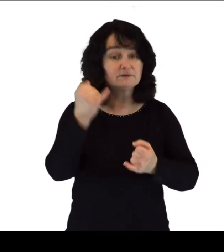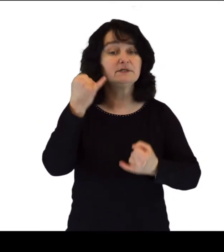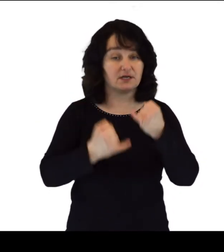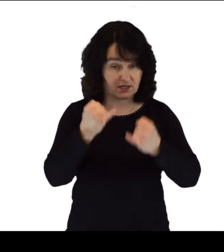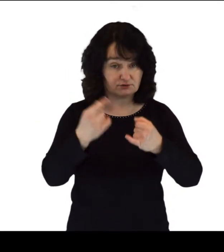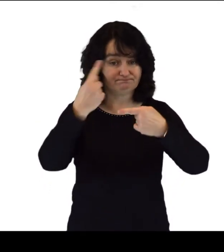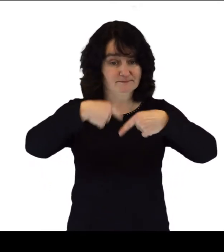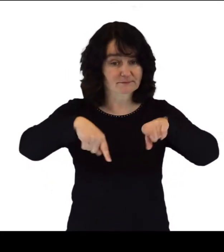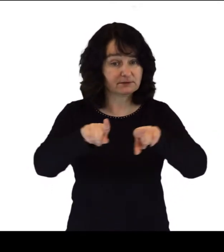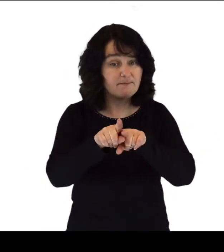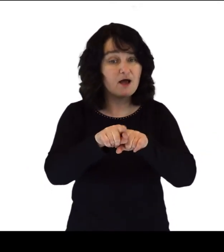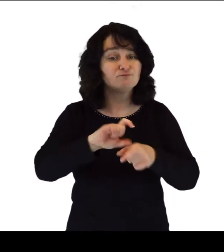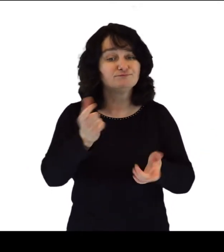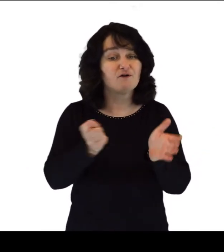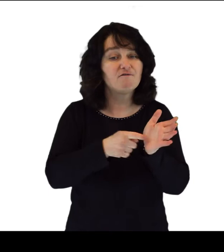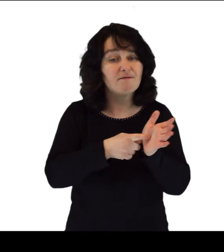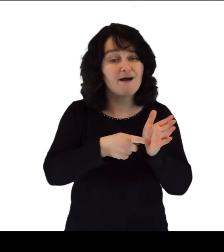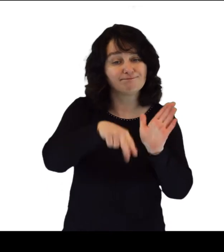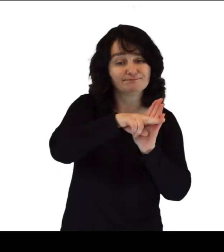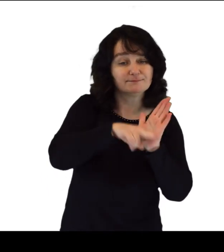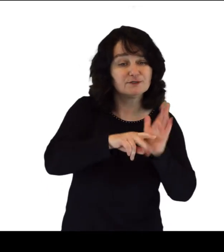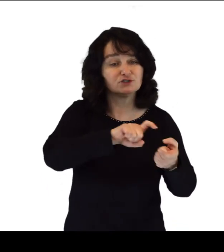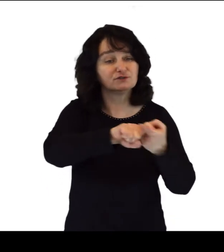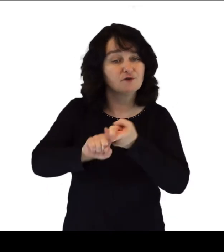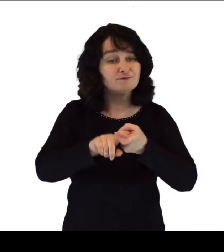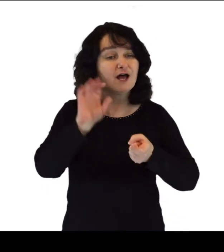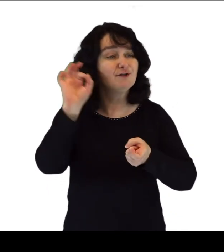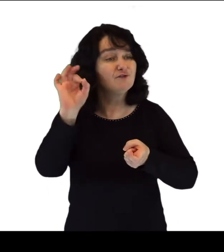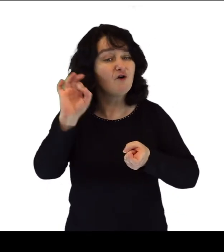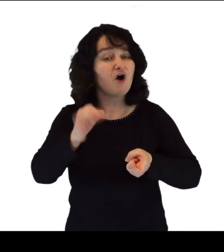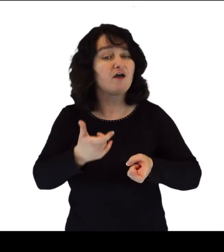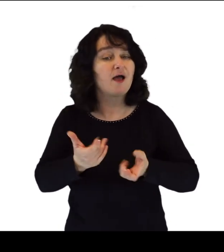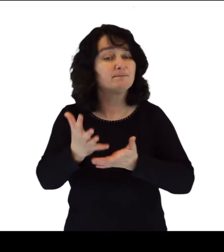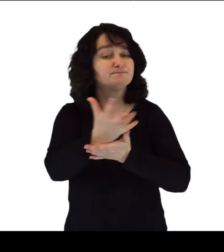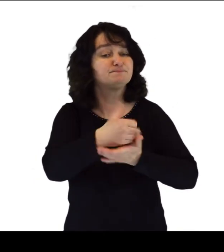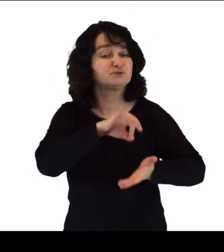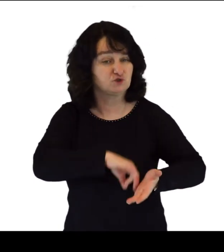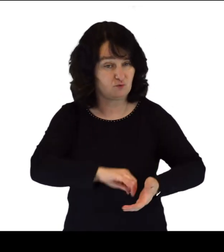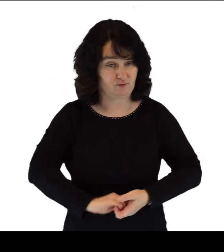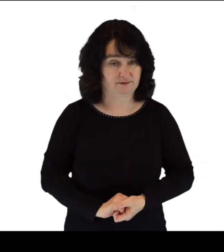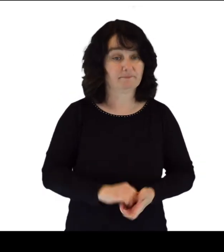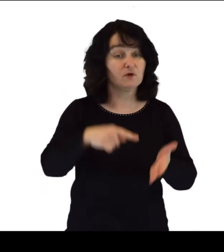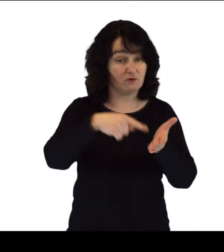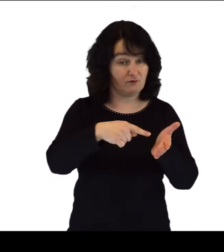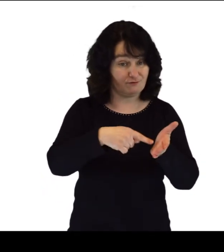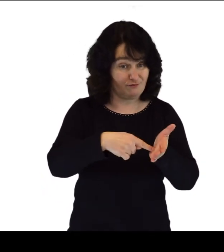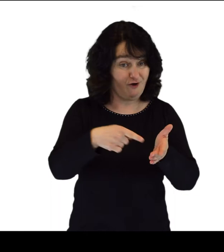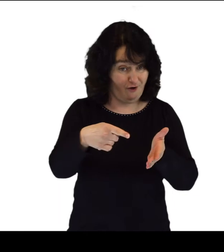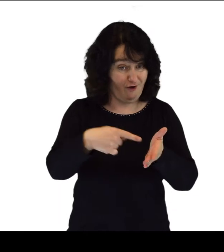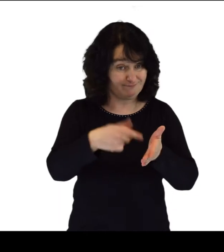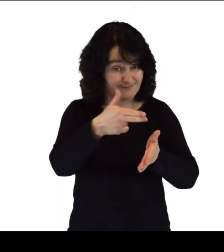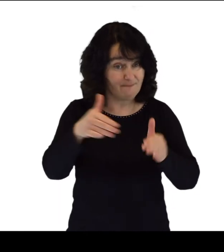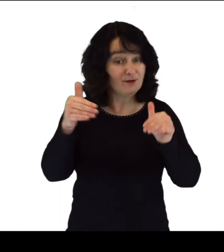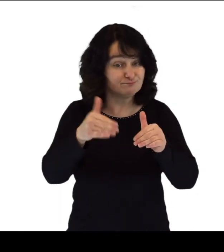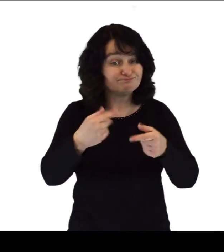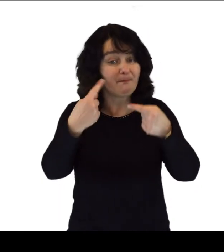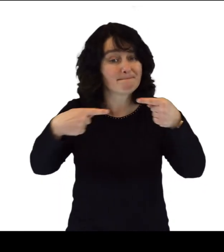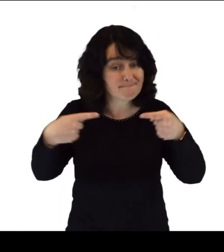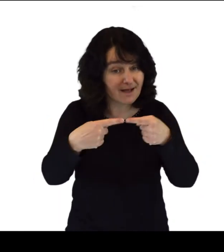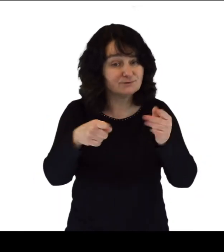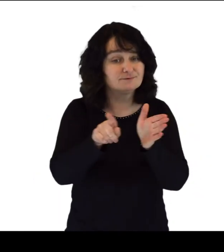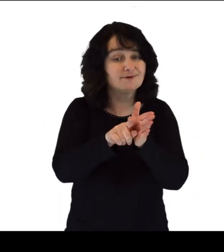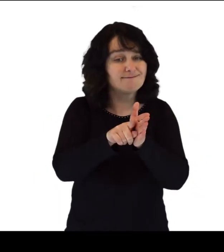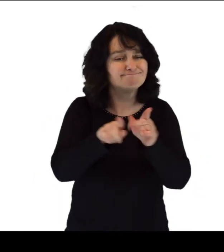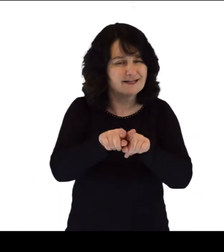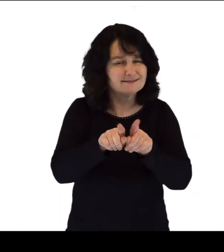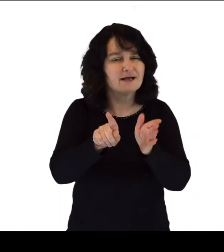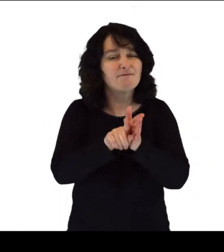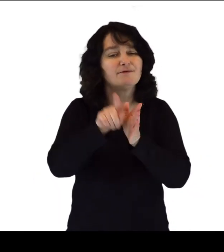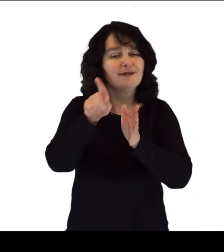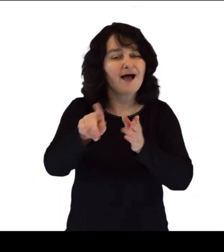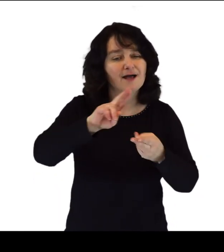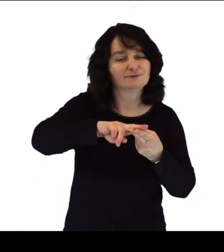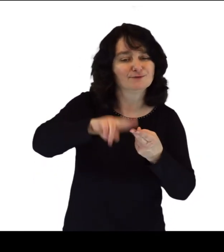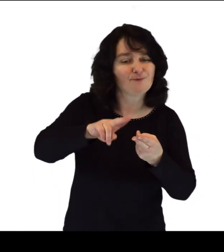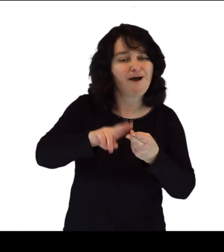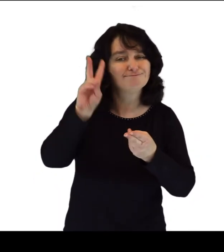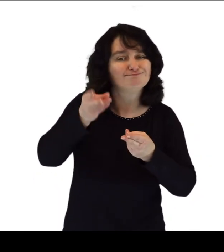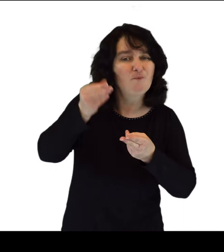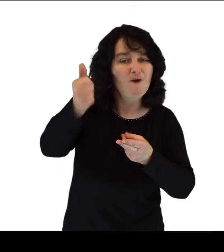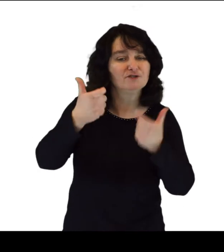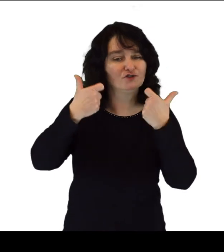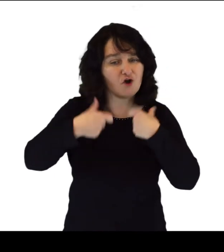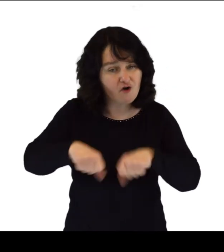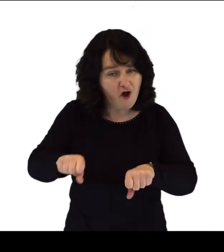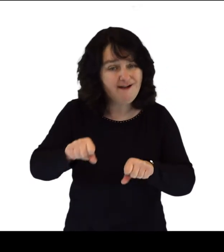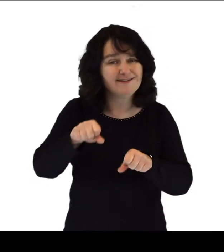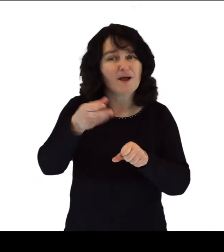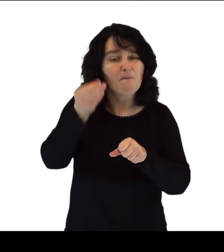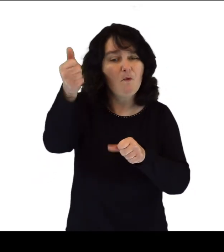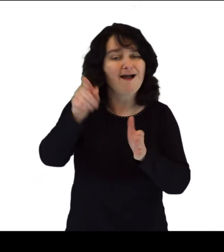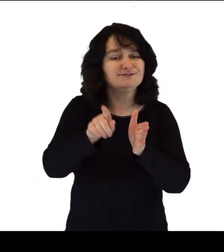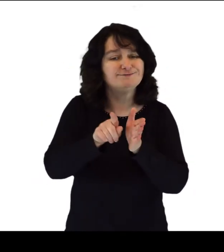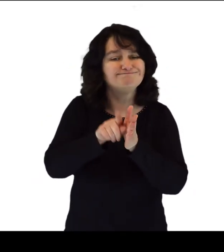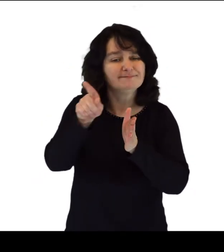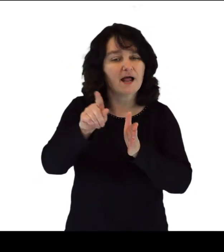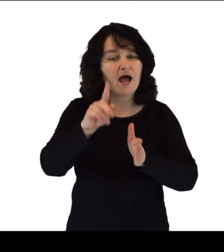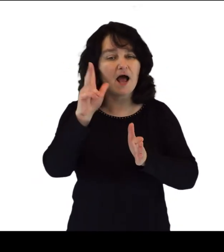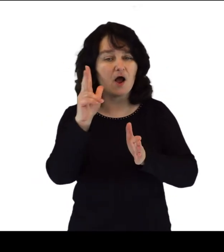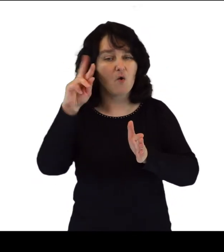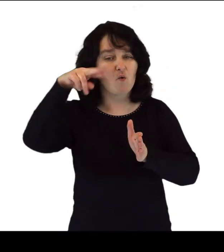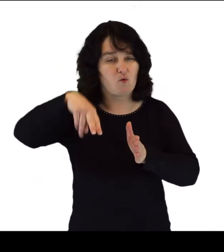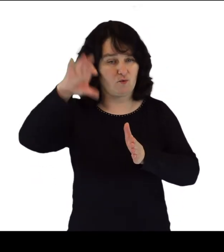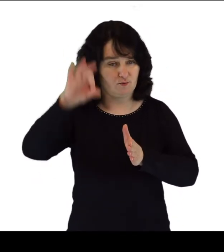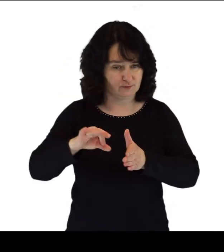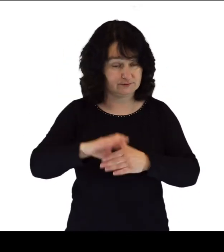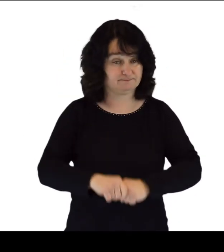jeśli spełnią określone kryteria związane z przychodem. Niniejsze może dotyczyć także składek rolników, opłacanych do KRUS.